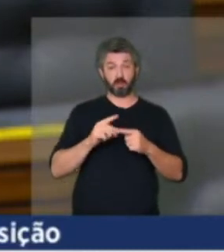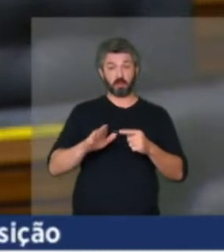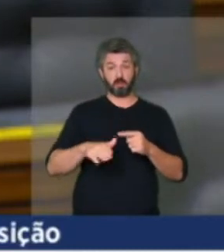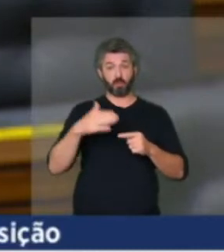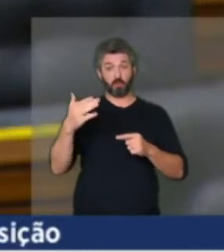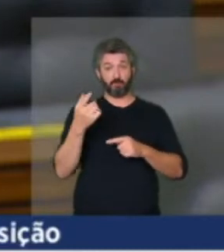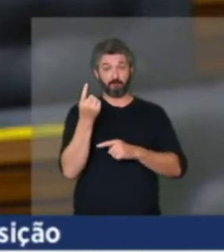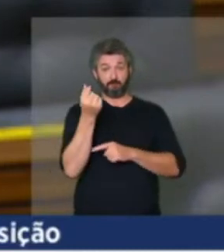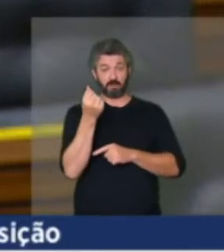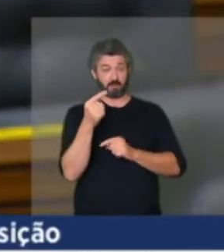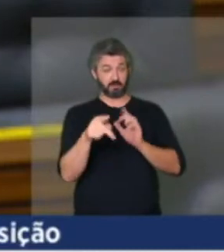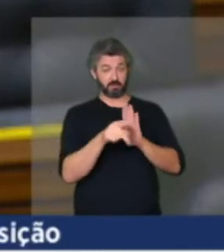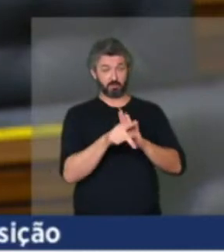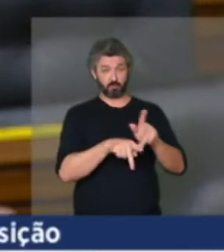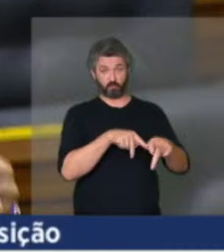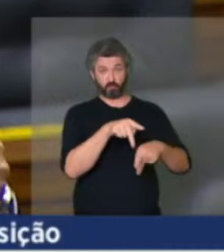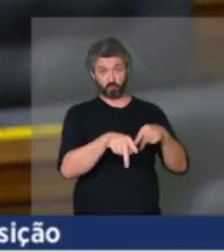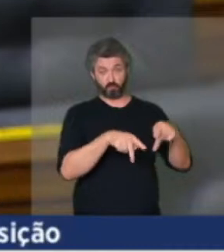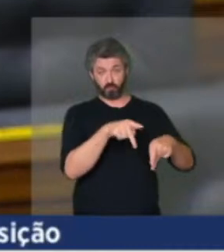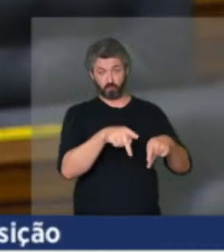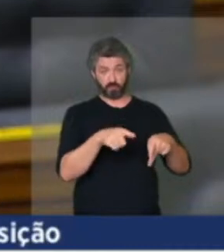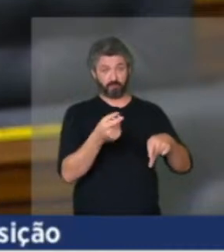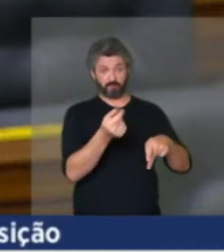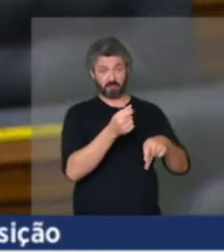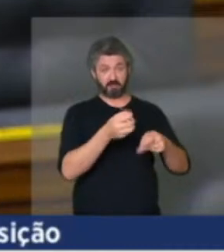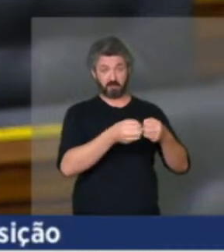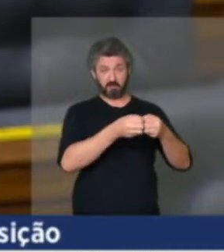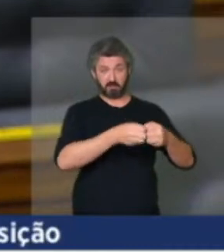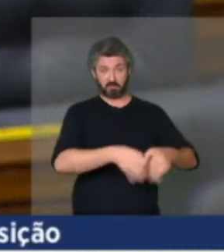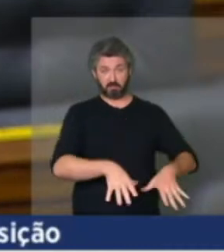DESTRUÍDAS... POR QUE É QUE O POVO QUE SOFRE COM O AUMENTO DA INFLAÇÃO COM O AUMENTO DO